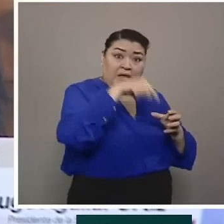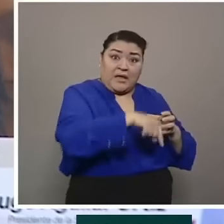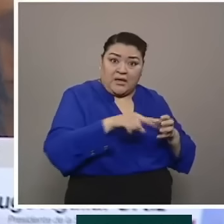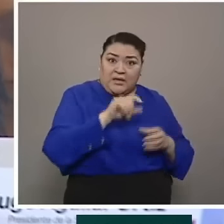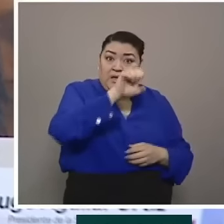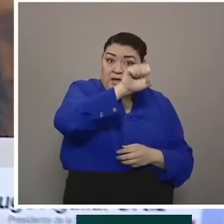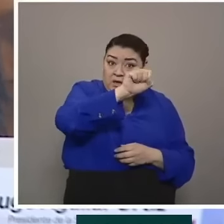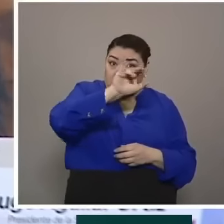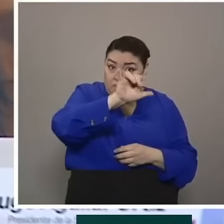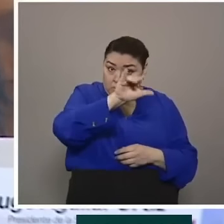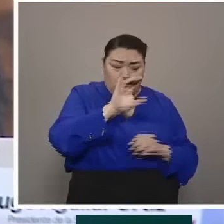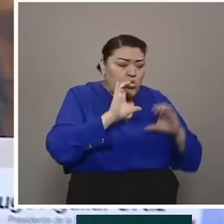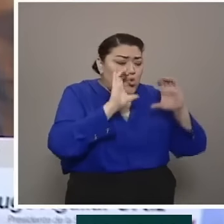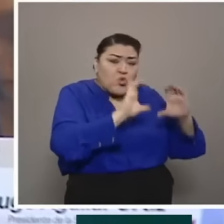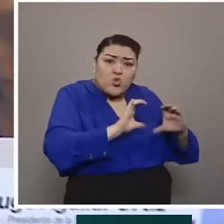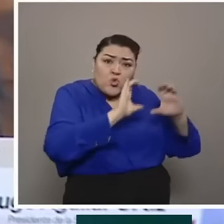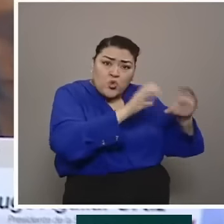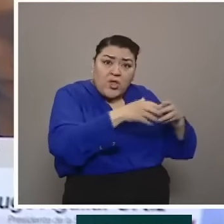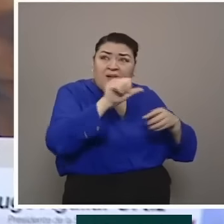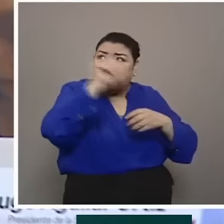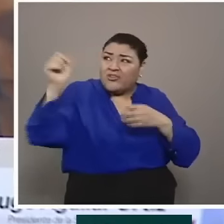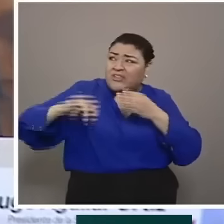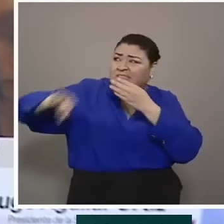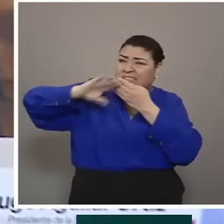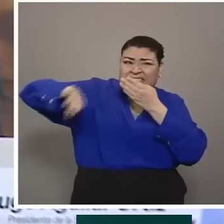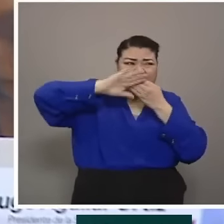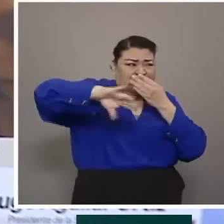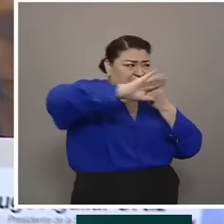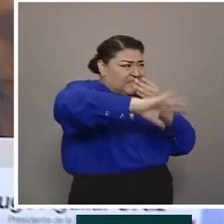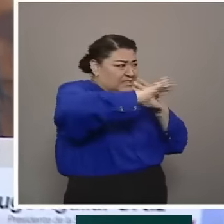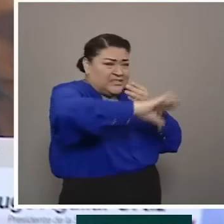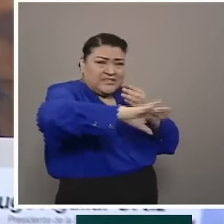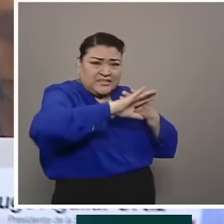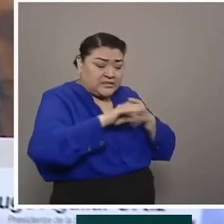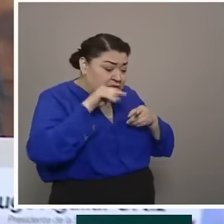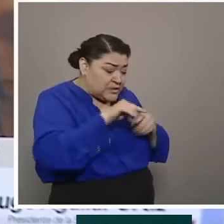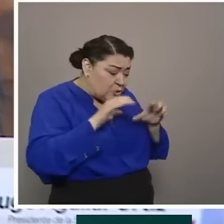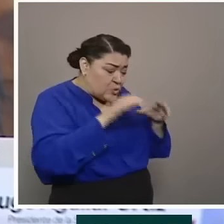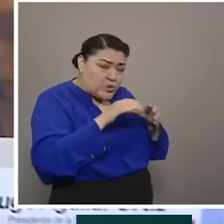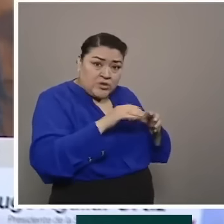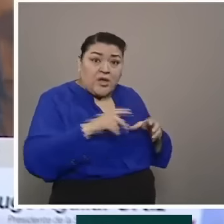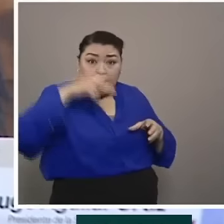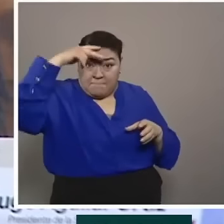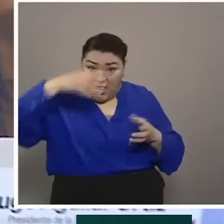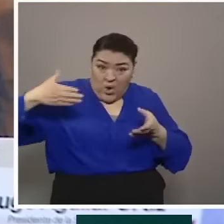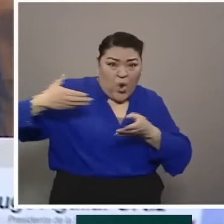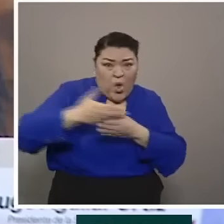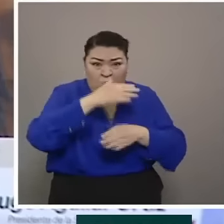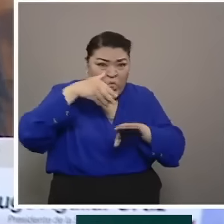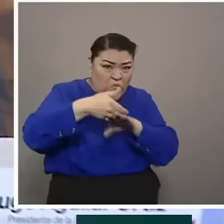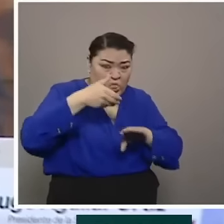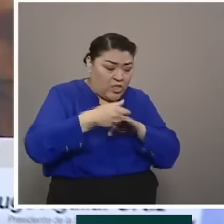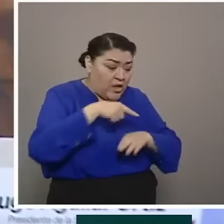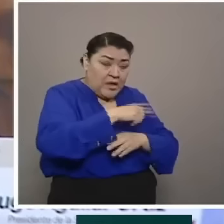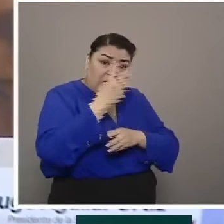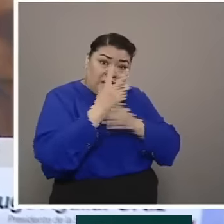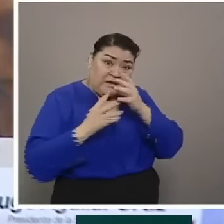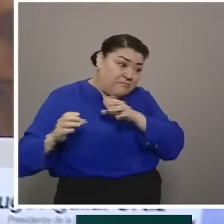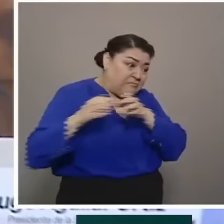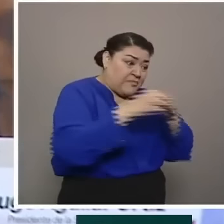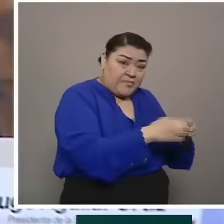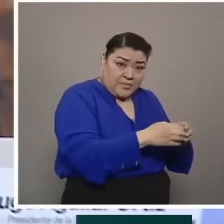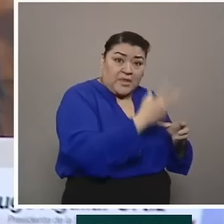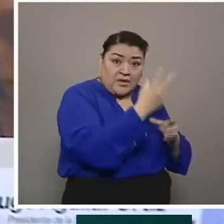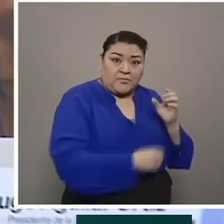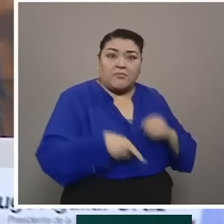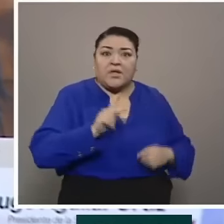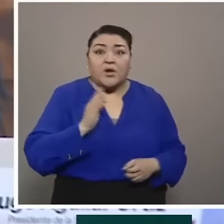frente a las amenazas internas y externas a la soberanía nacional. Esta vez nadie nos persigue.